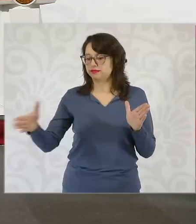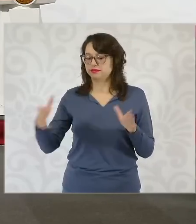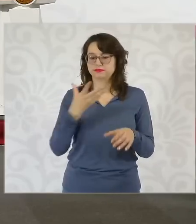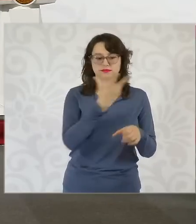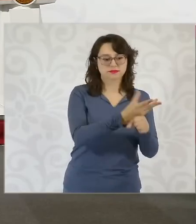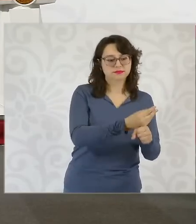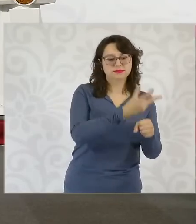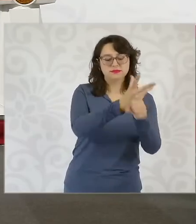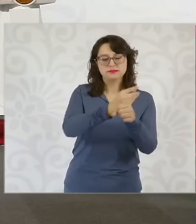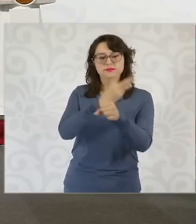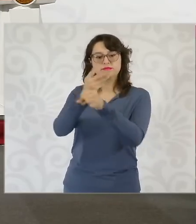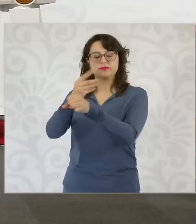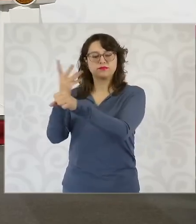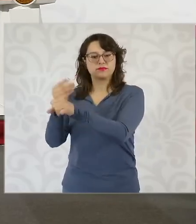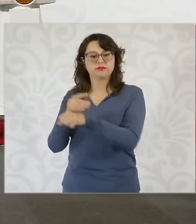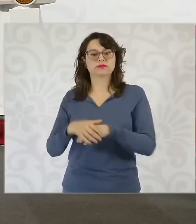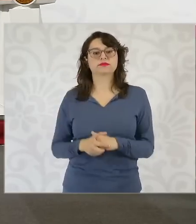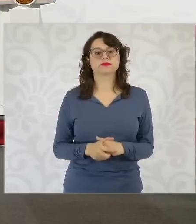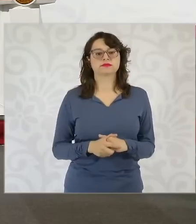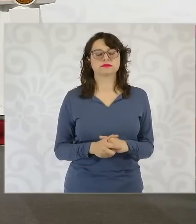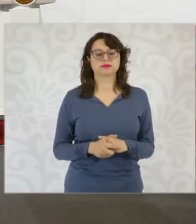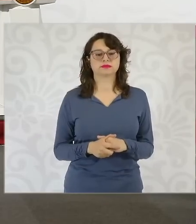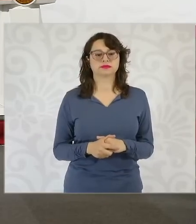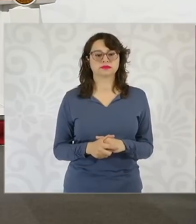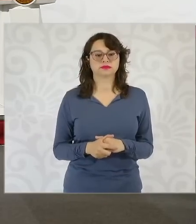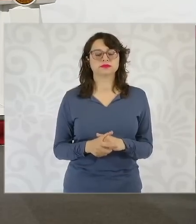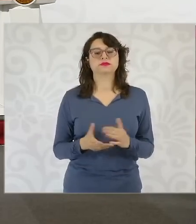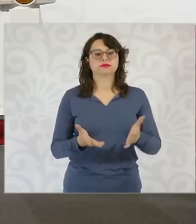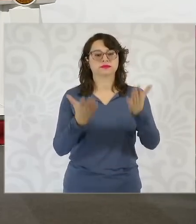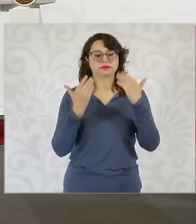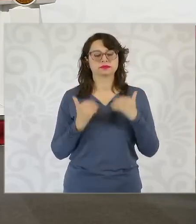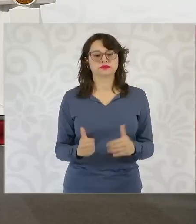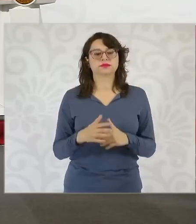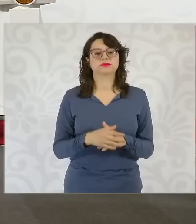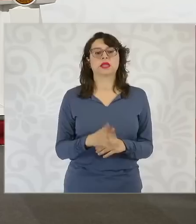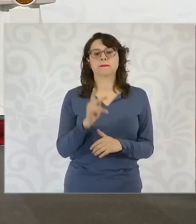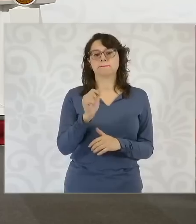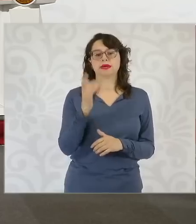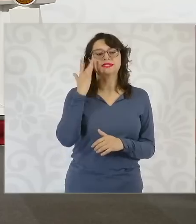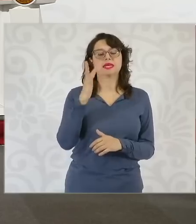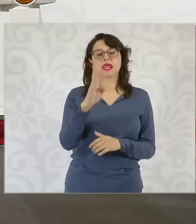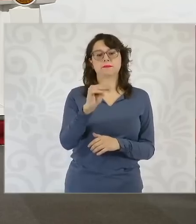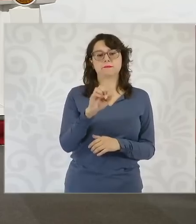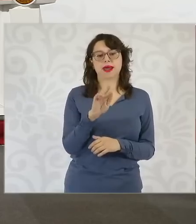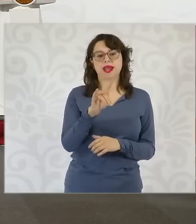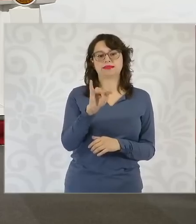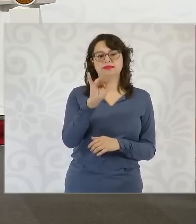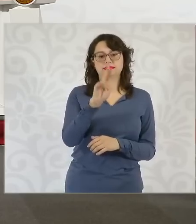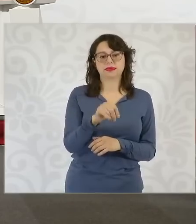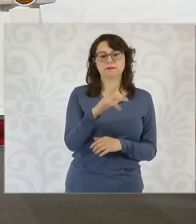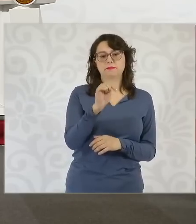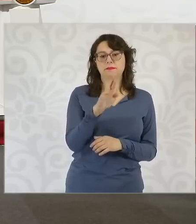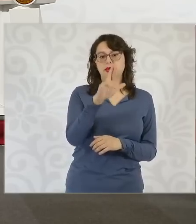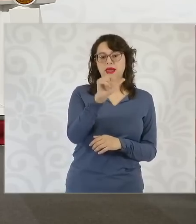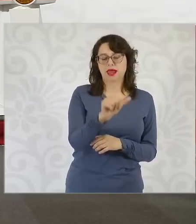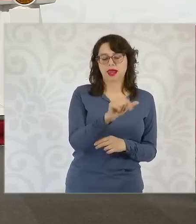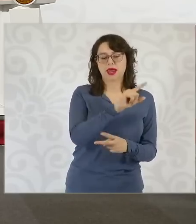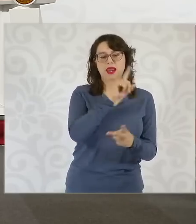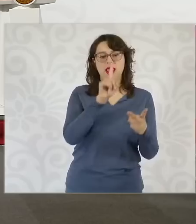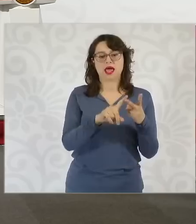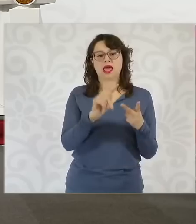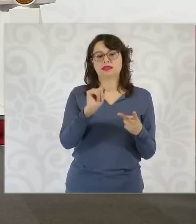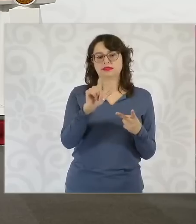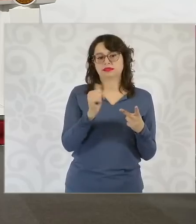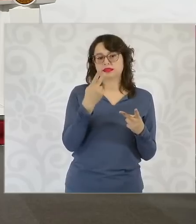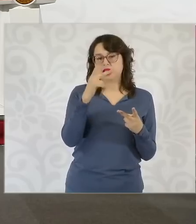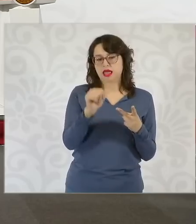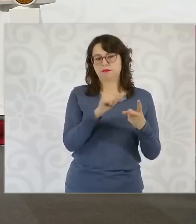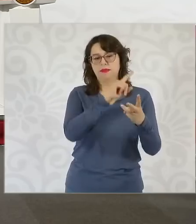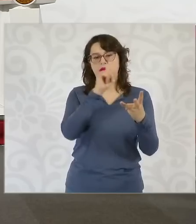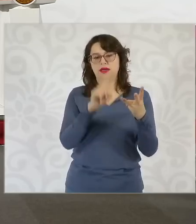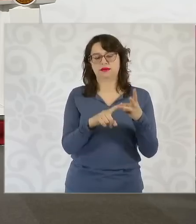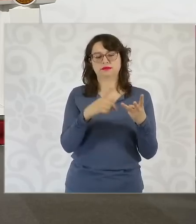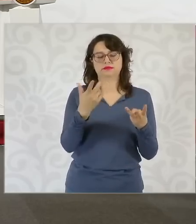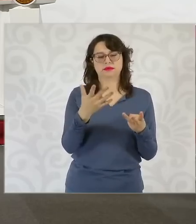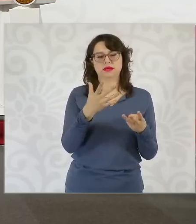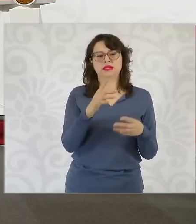siguiente eh jzl huaca San Martín peras ahuejutla alcosauca de Guerrero y Tlapa aquí son 116 km